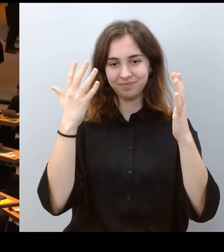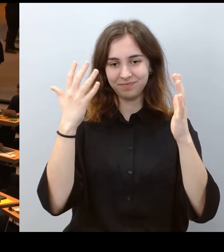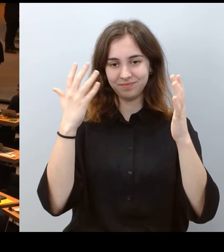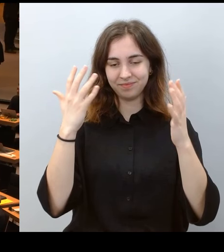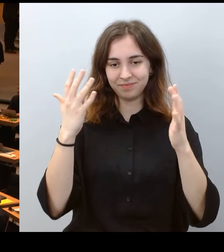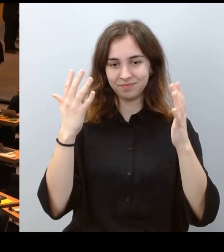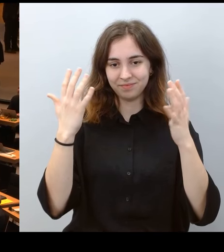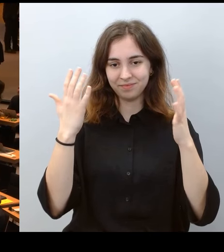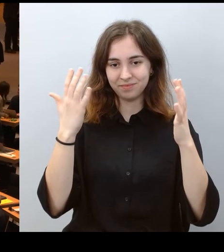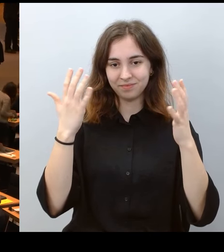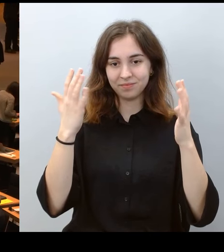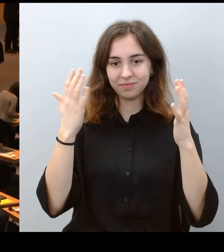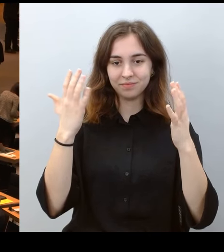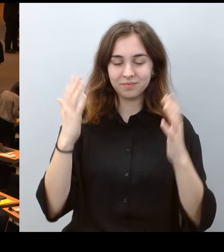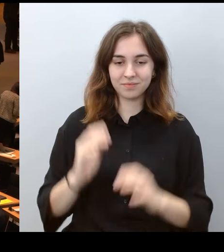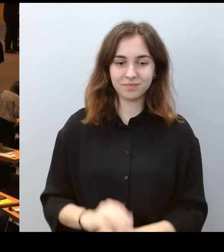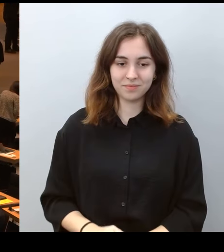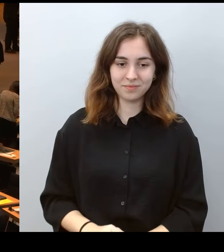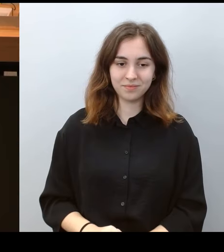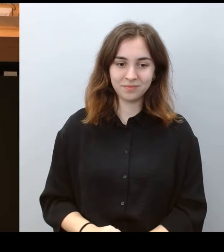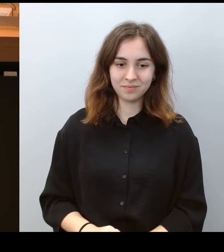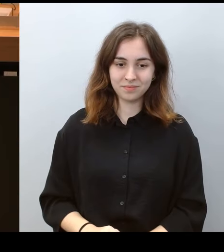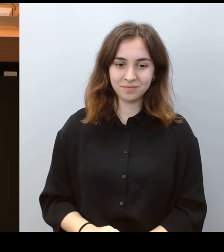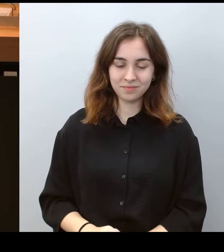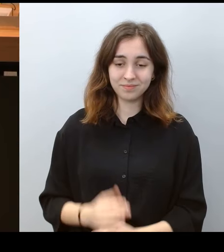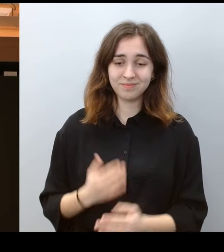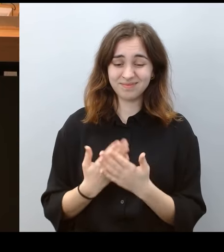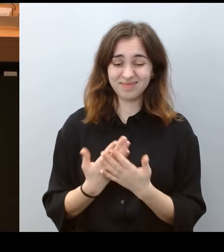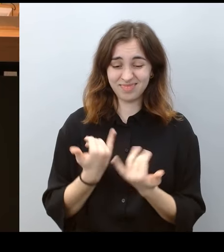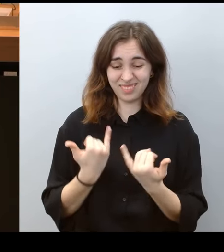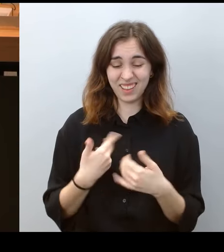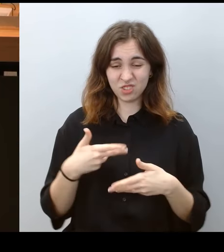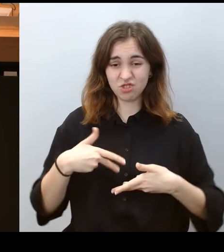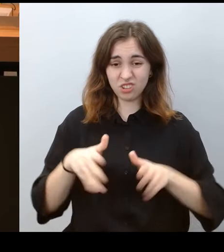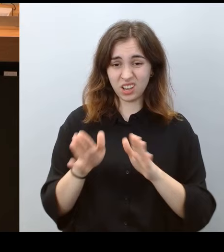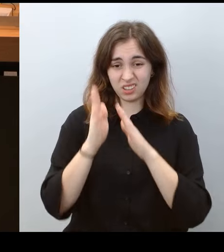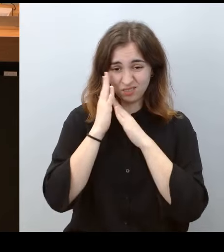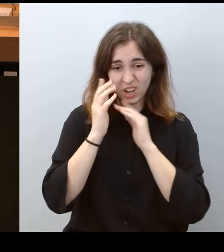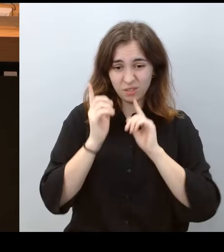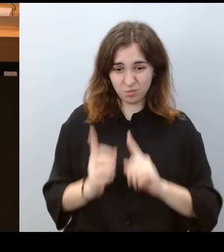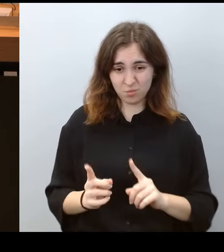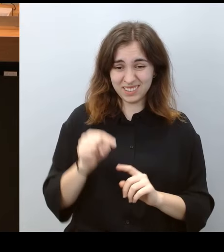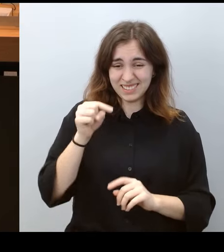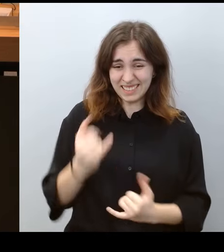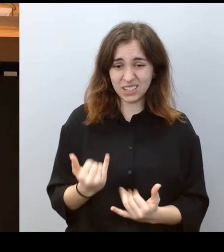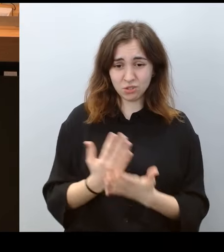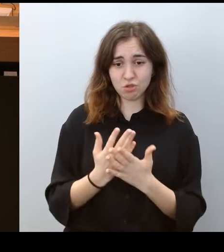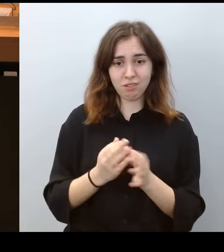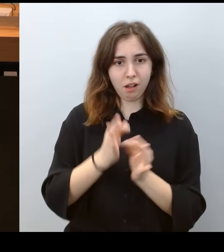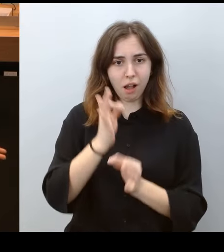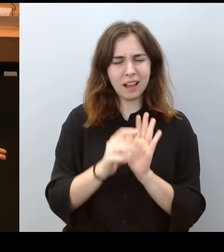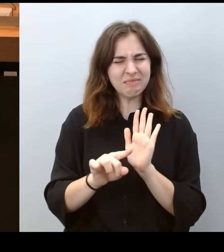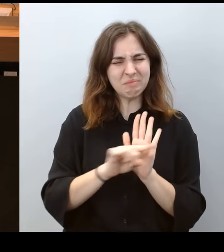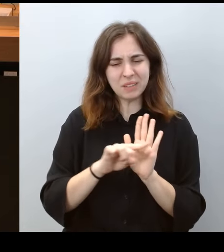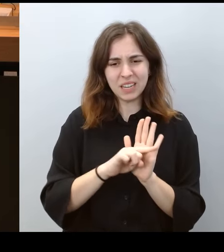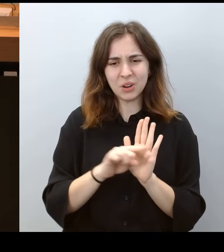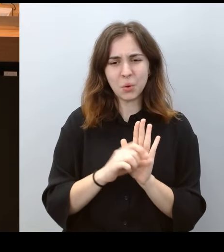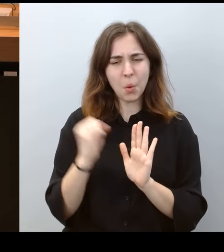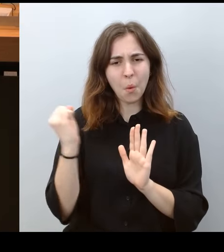Obdachlos auf der Straße leben zu müssen, ist gerade jetzt bei diesen Minusgraden lebensgefährlich. Jedes Jahr bezahlen viele